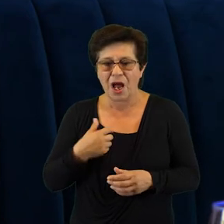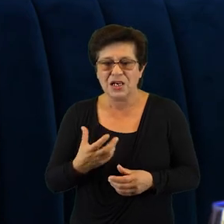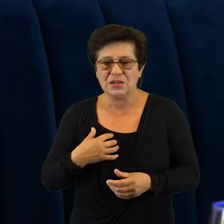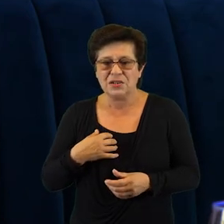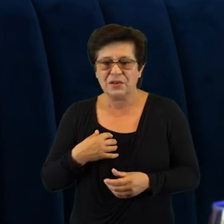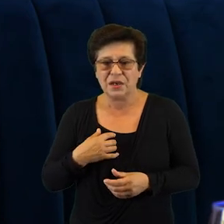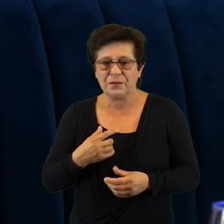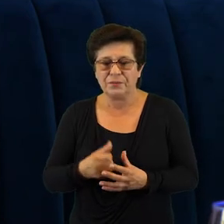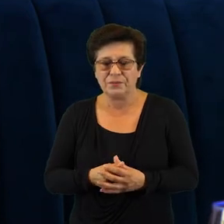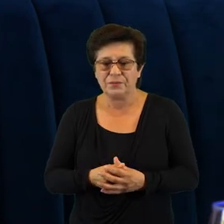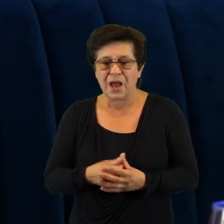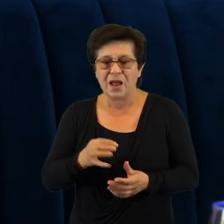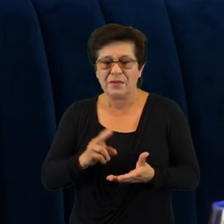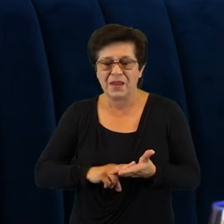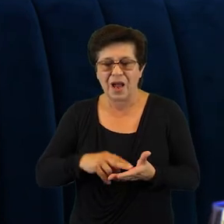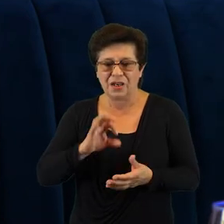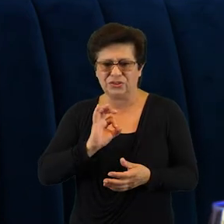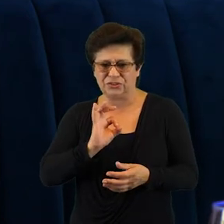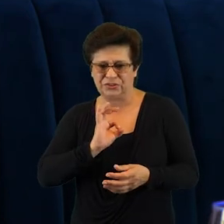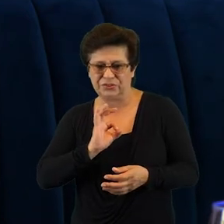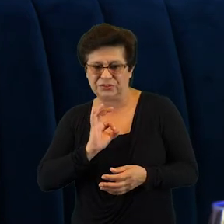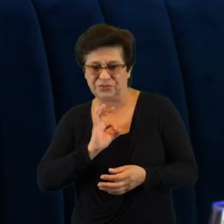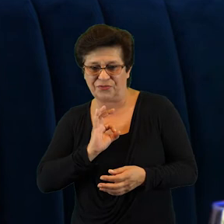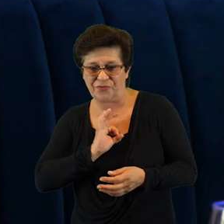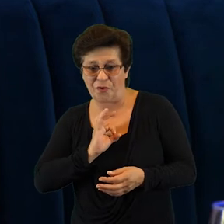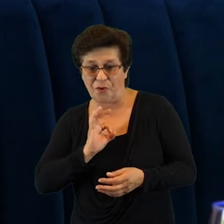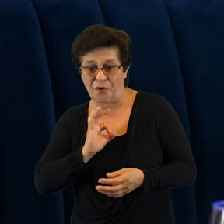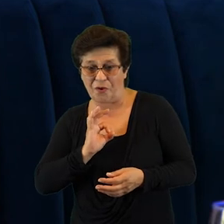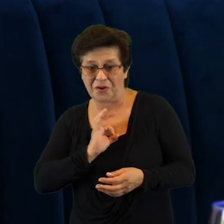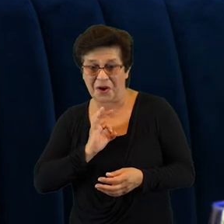na swoje wrodzone talenty satyryczne,